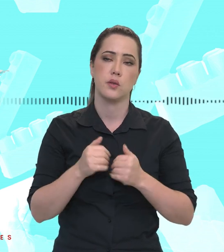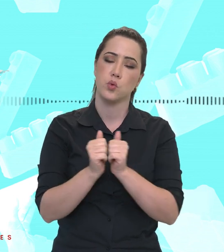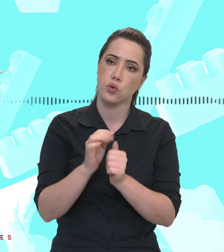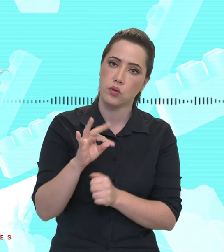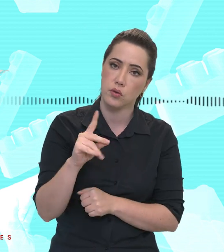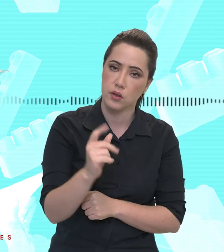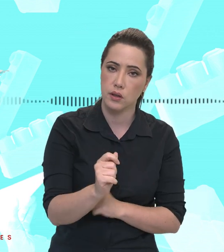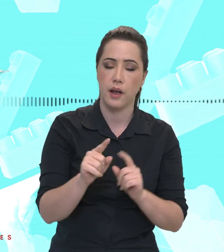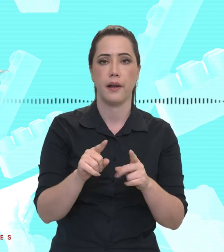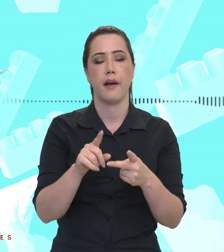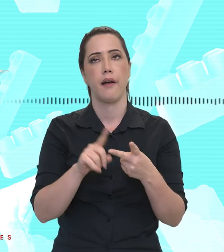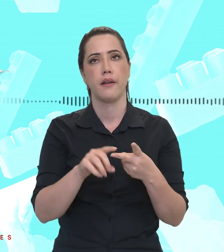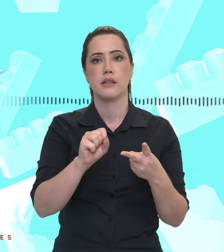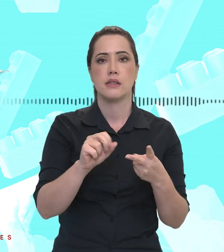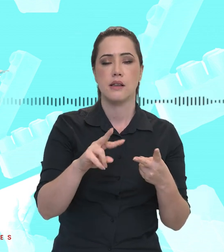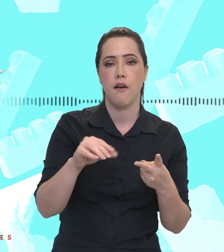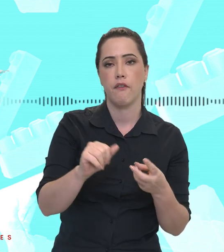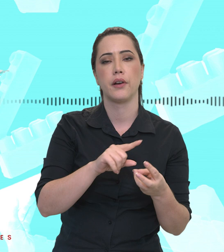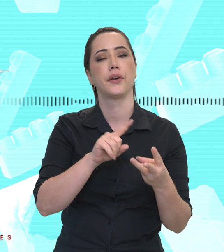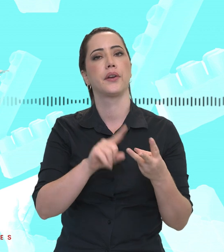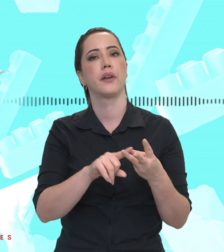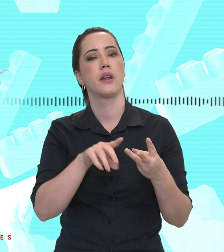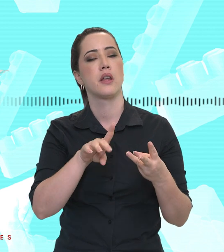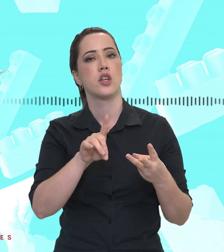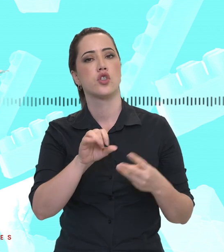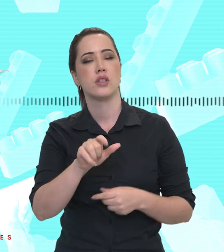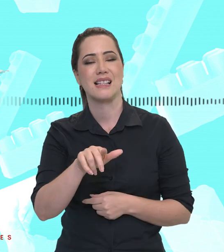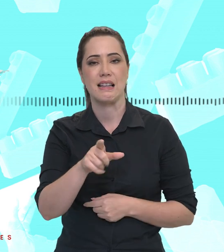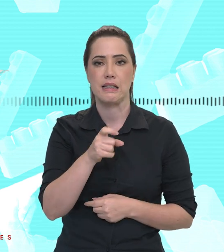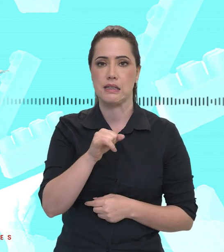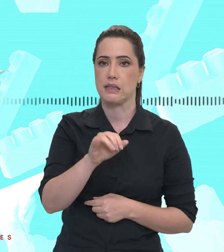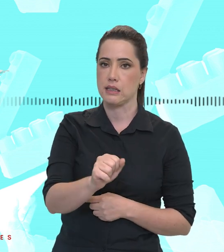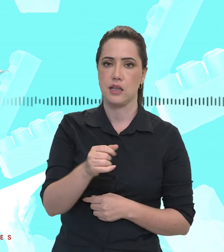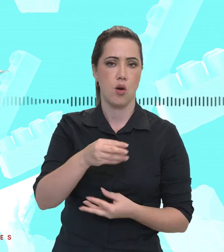autismo com TDAH, altas habilidades, dislexia e tudo e junto e misturado.